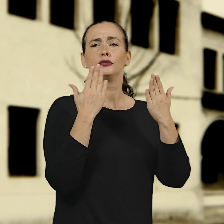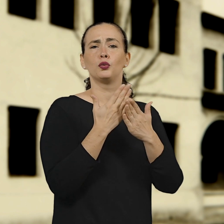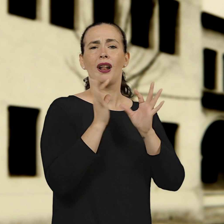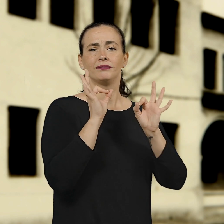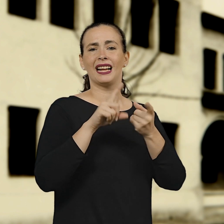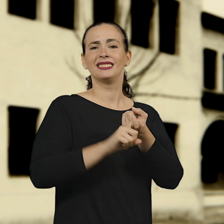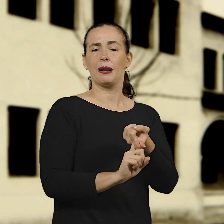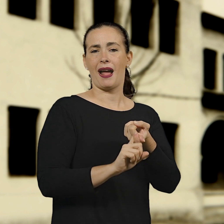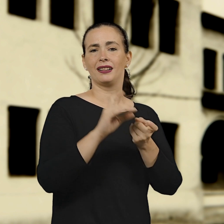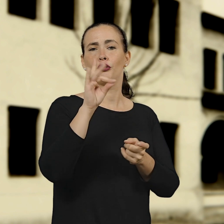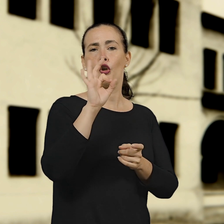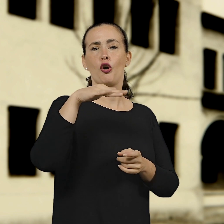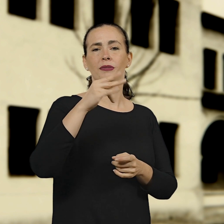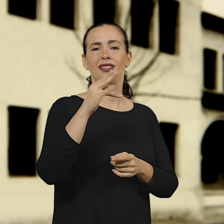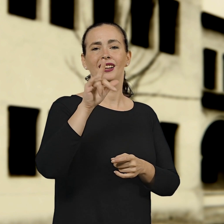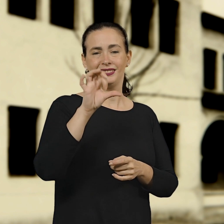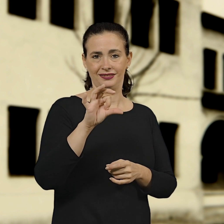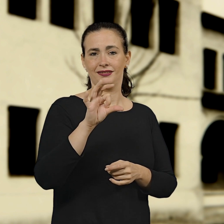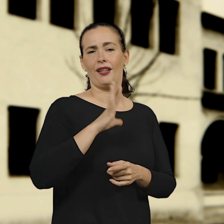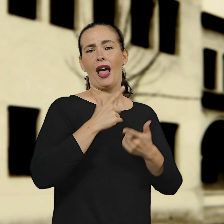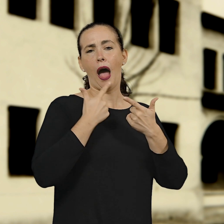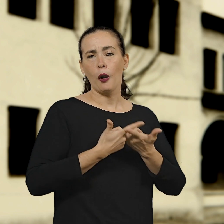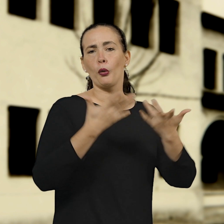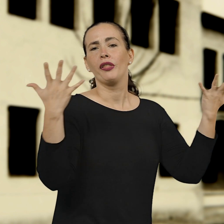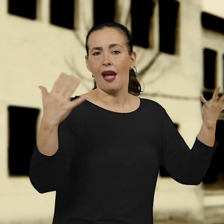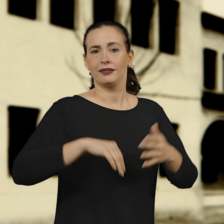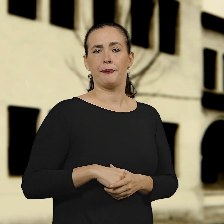l’ escola de les Germanes Dominiques de l’Anunciata